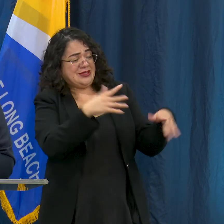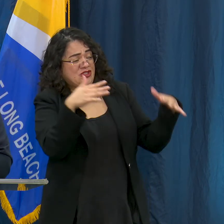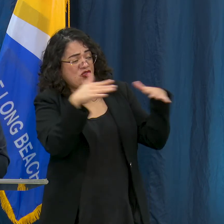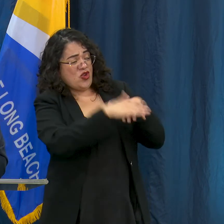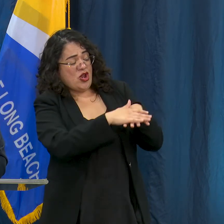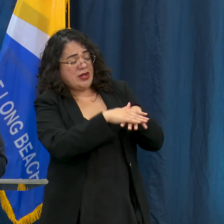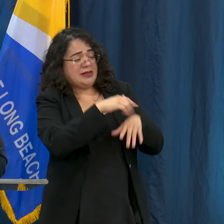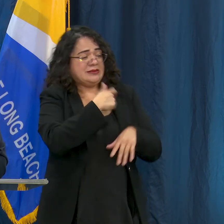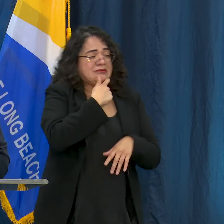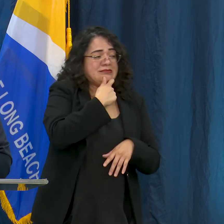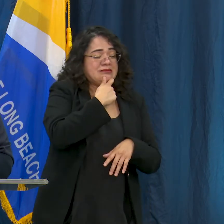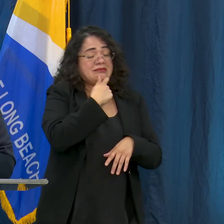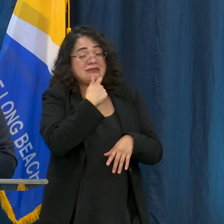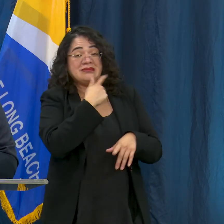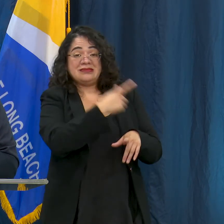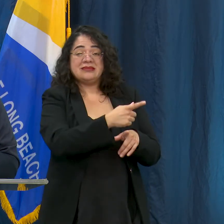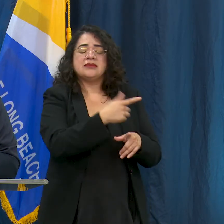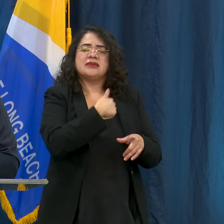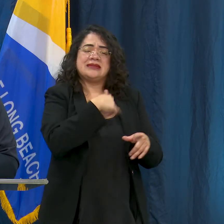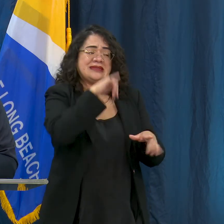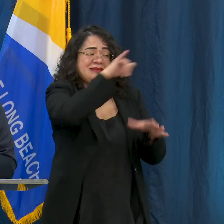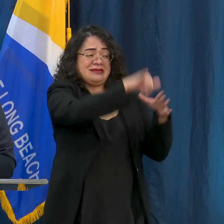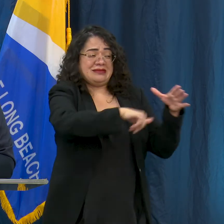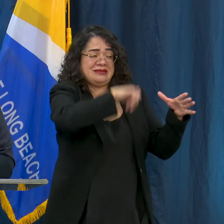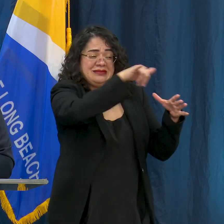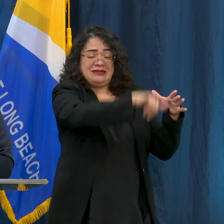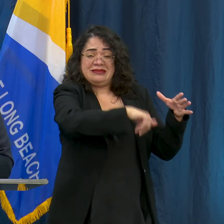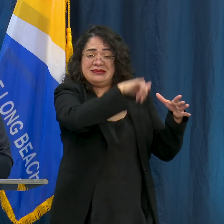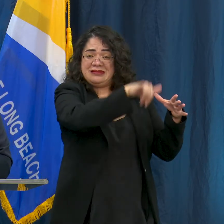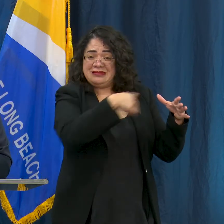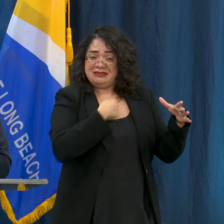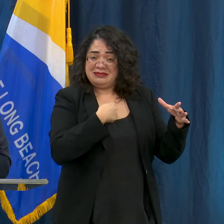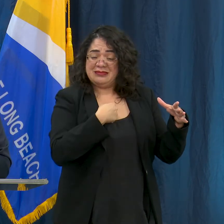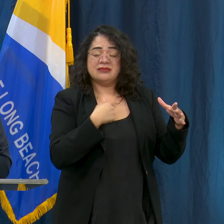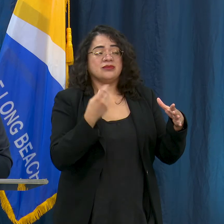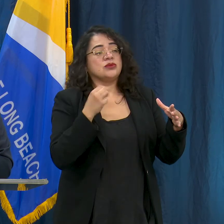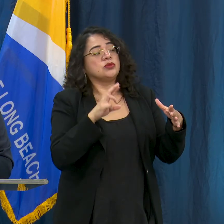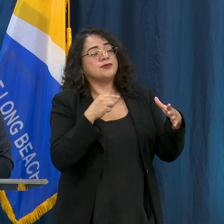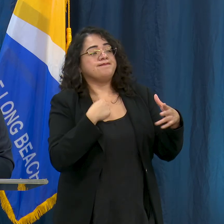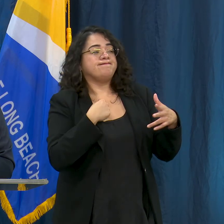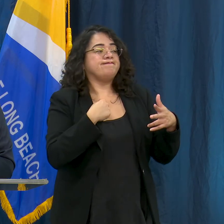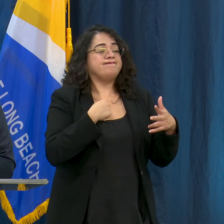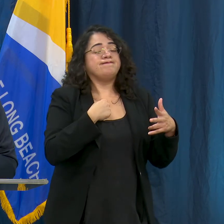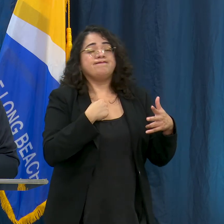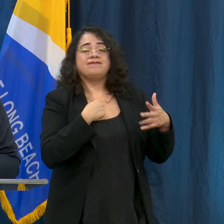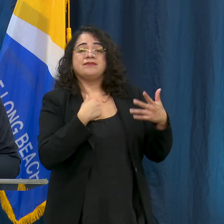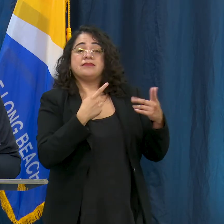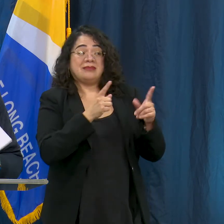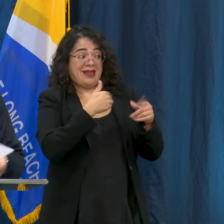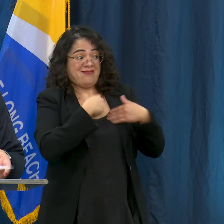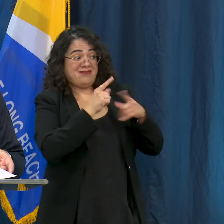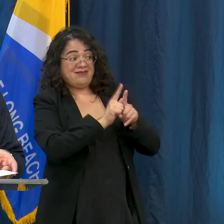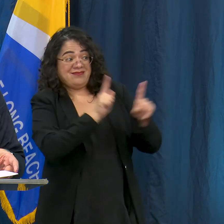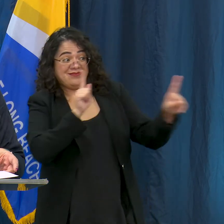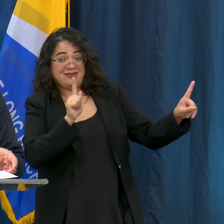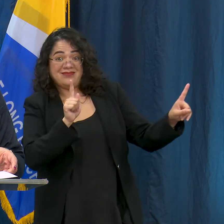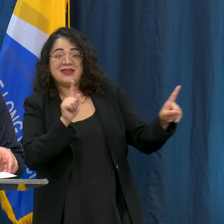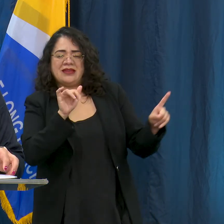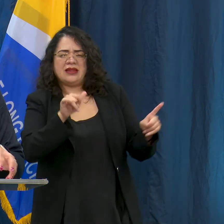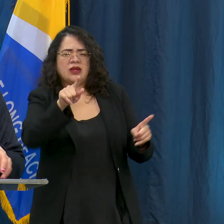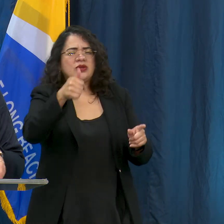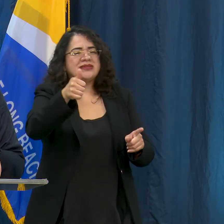sobre el riesgo de contraire o pasar el virus otras personas este de esta manera